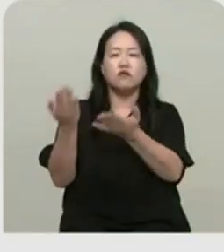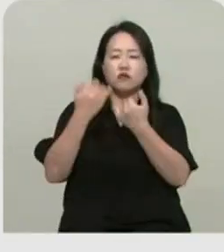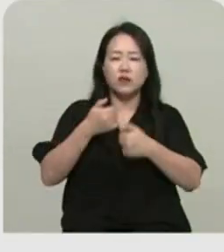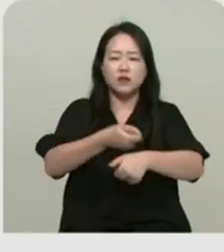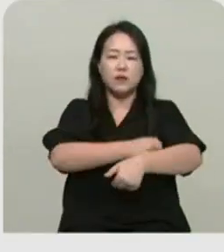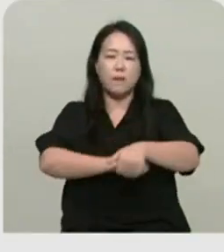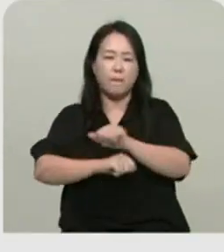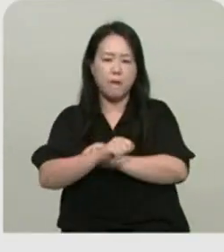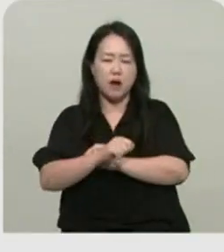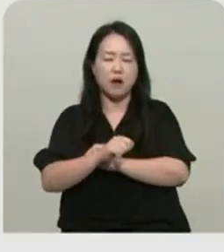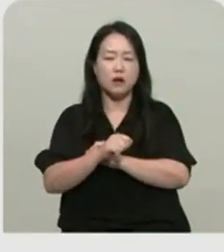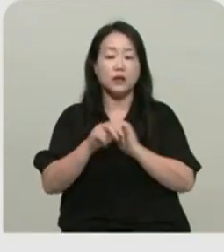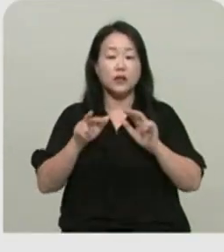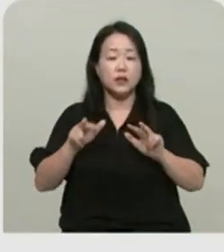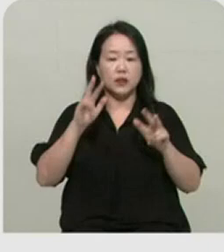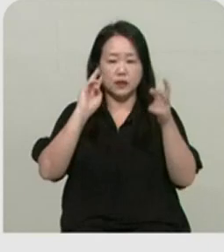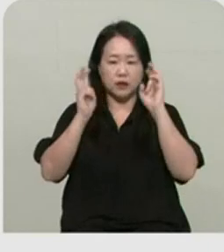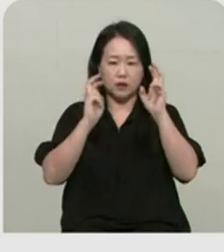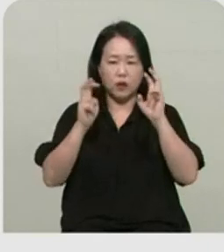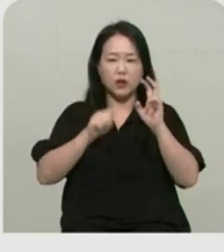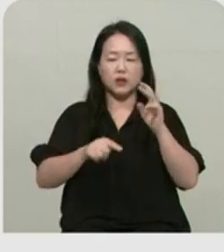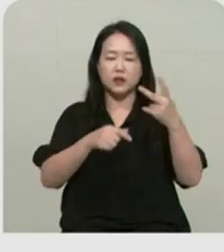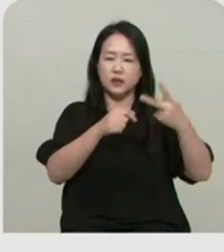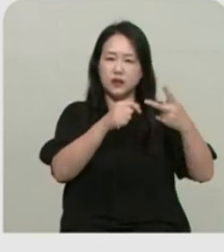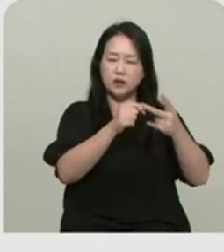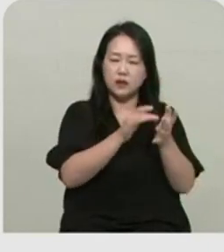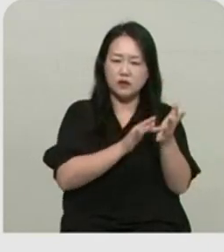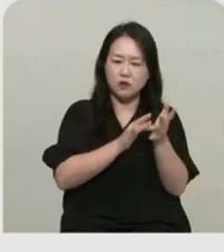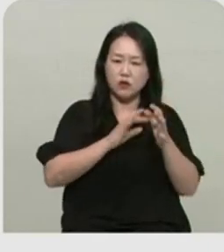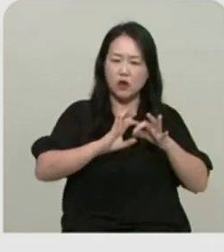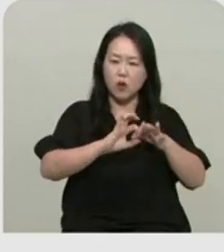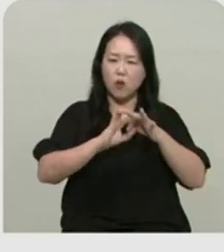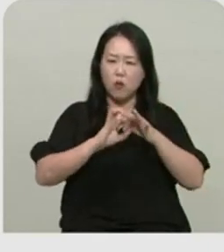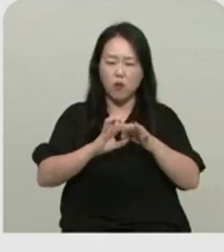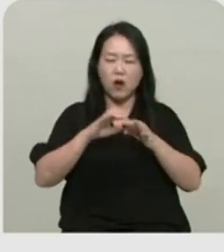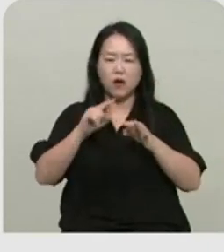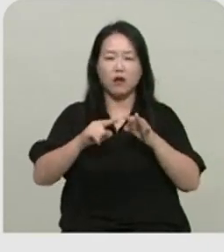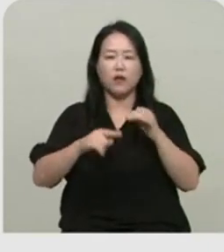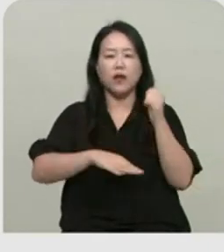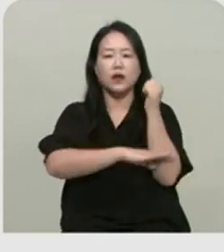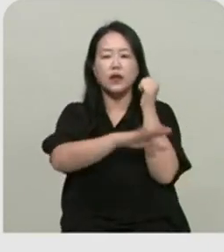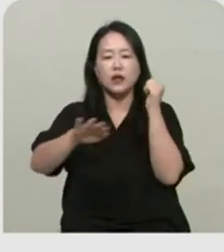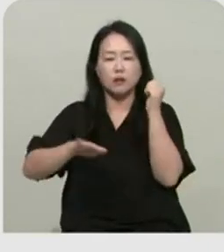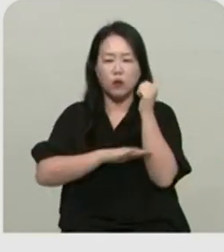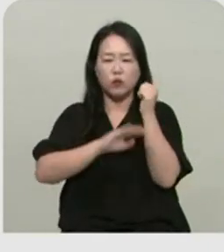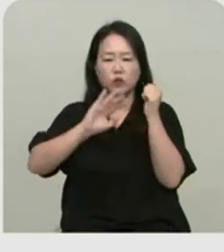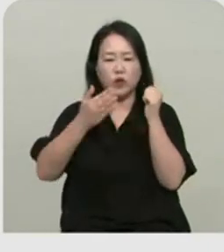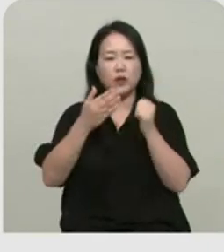이 기관은 이차전지 관련 초격차 기술개발에 밑바탕이 되는 기본 데이터 생산 등을 맡을 예정.